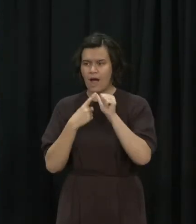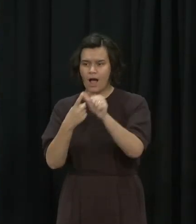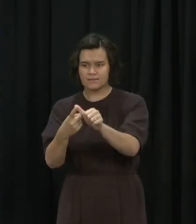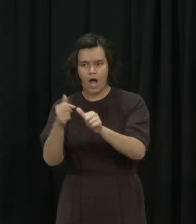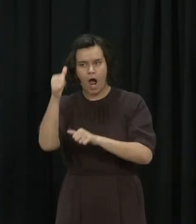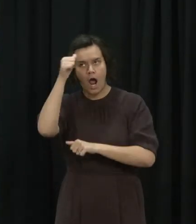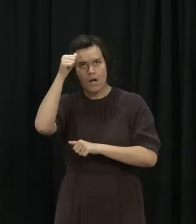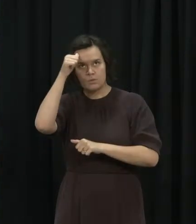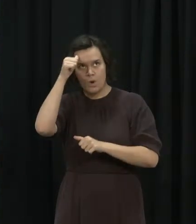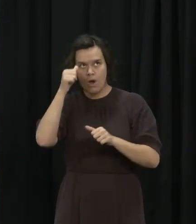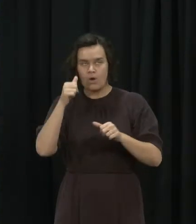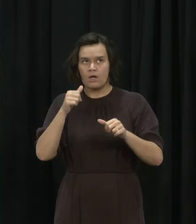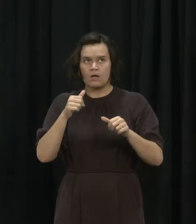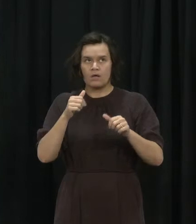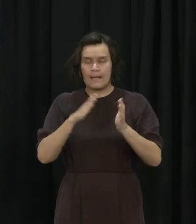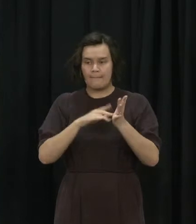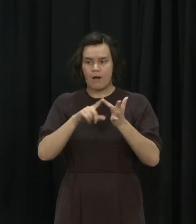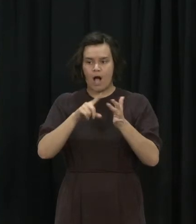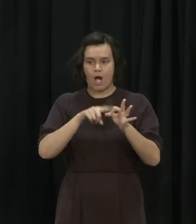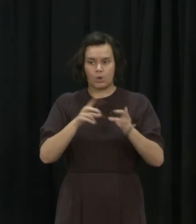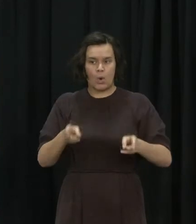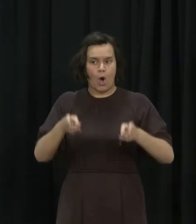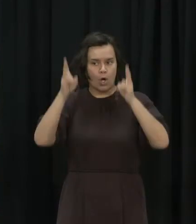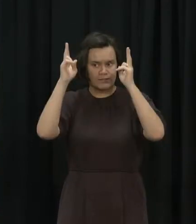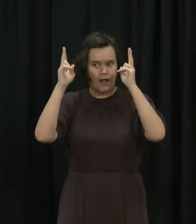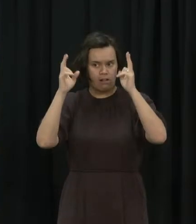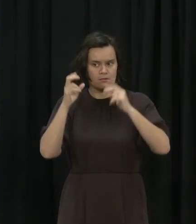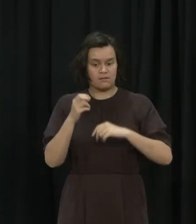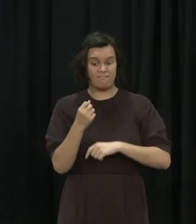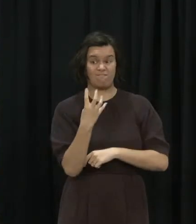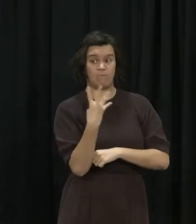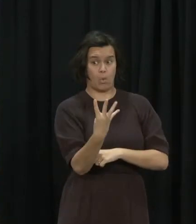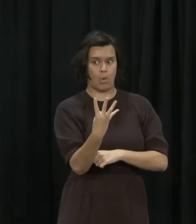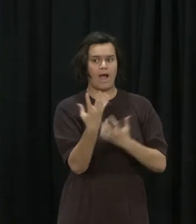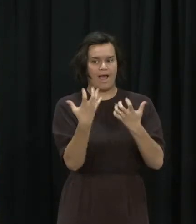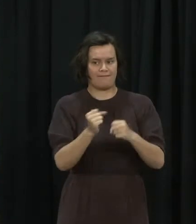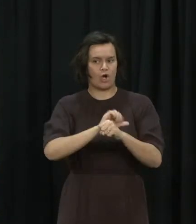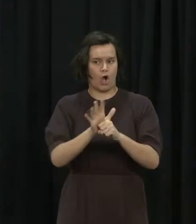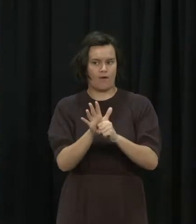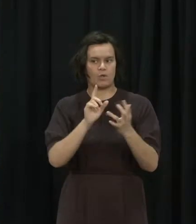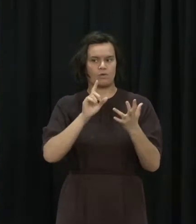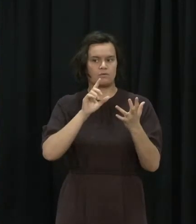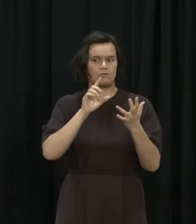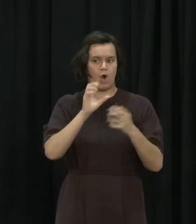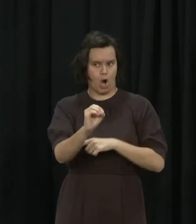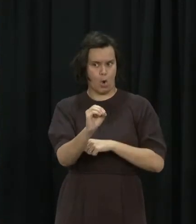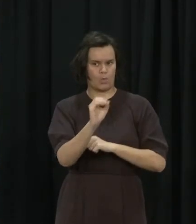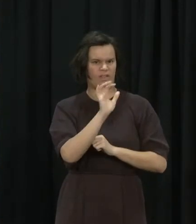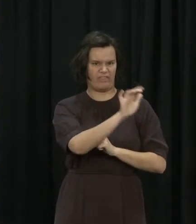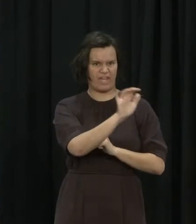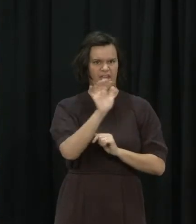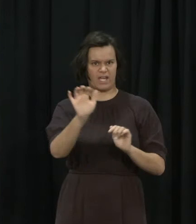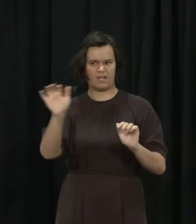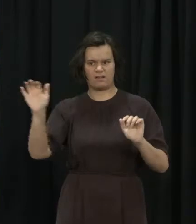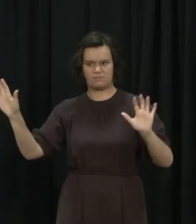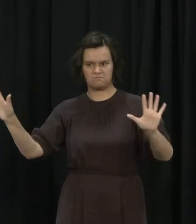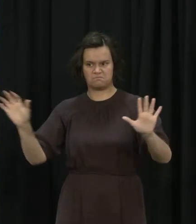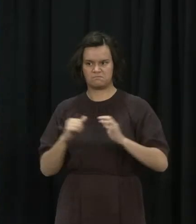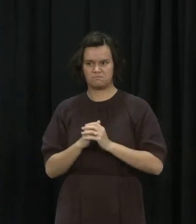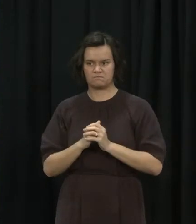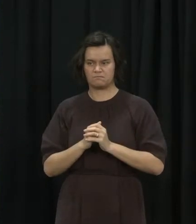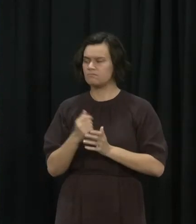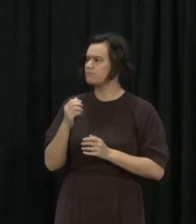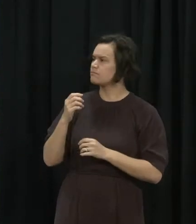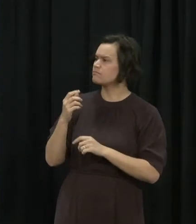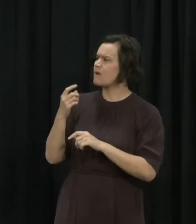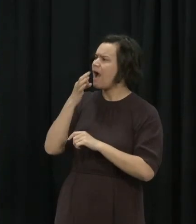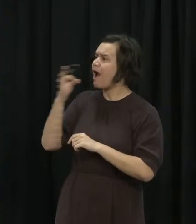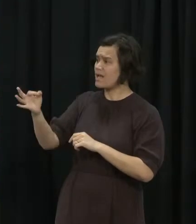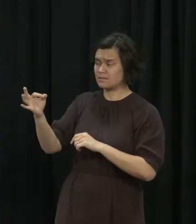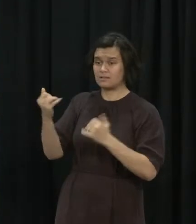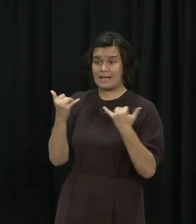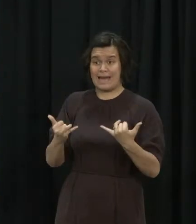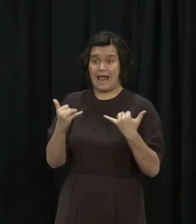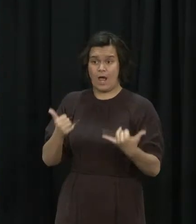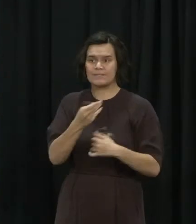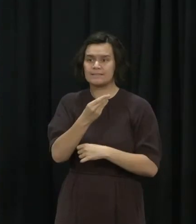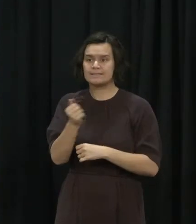MiQ? Pehea. Pehea te horapa